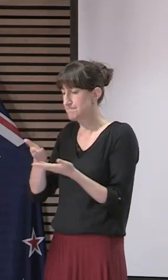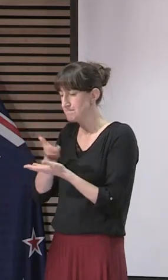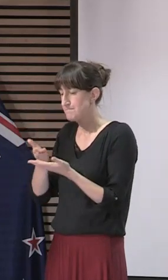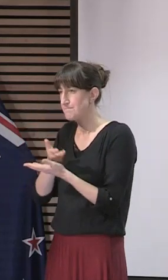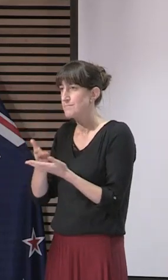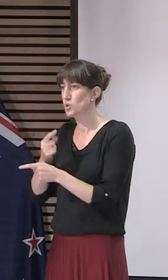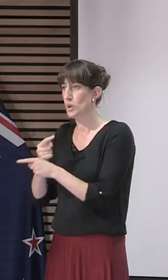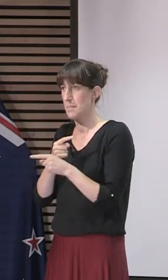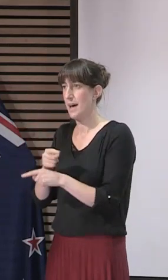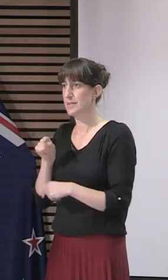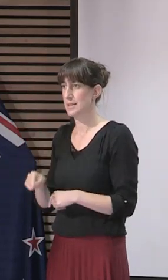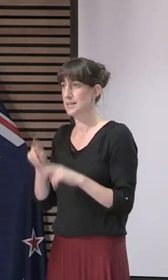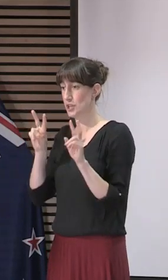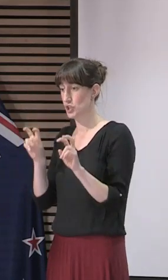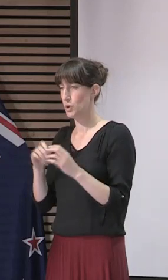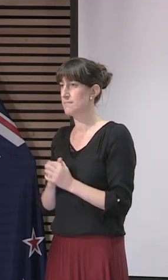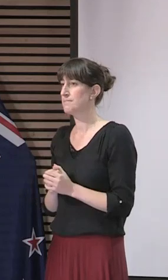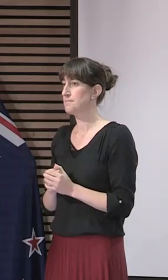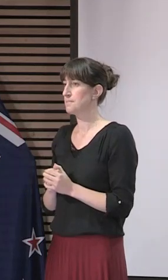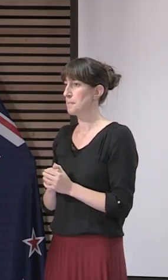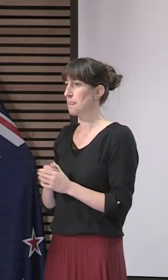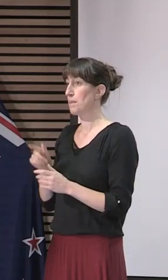kua tuhi ki nga rangatira rangatira e kii ana kaore ratou e pai ki te utu reti mo nga